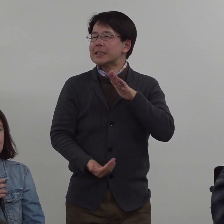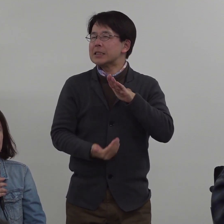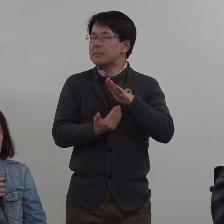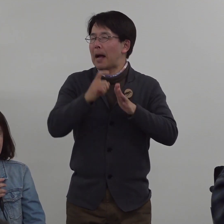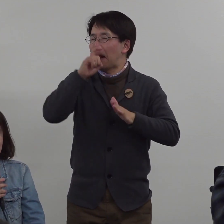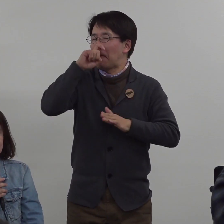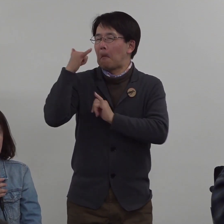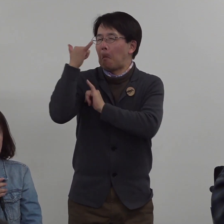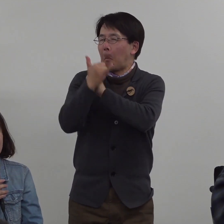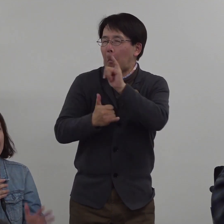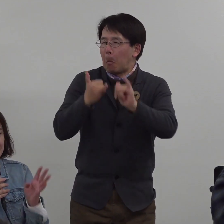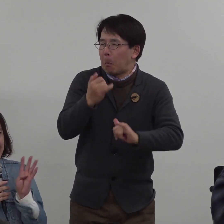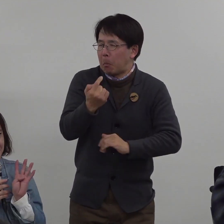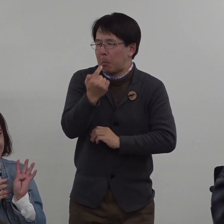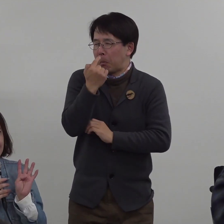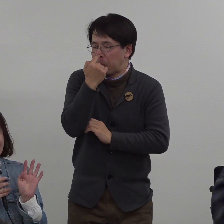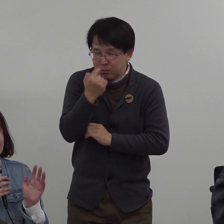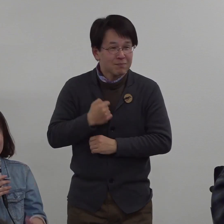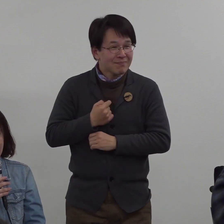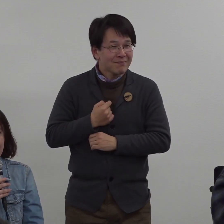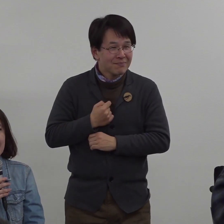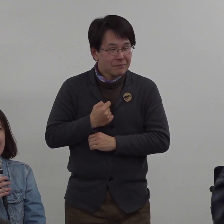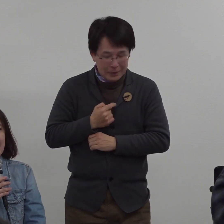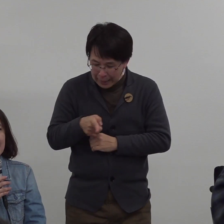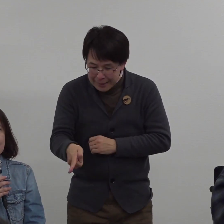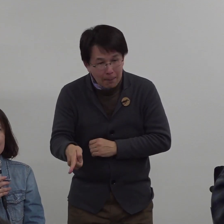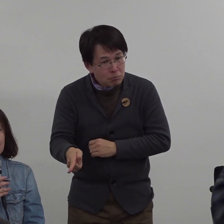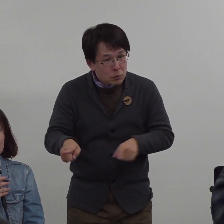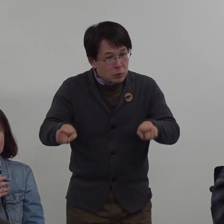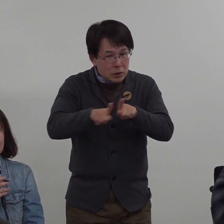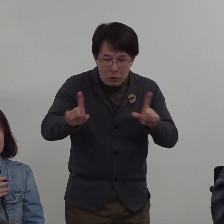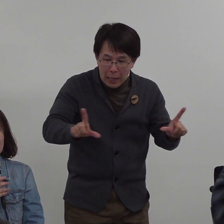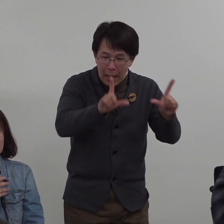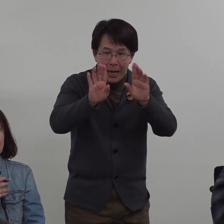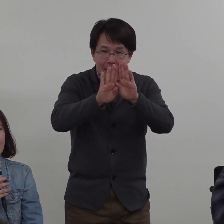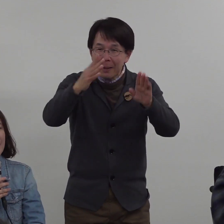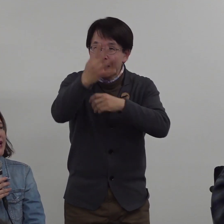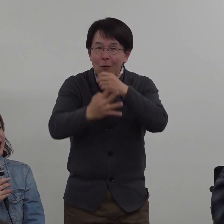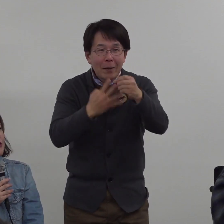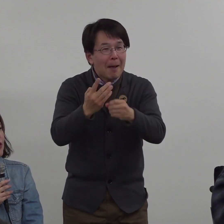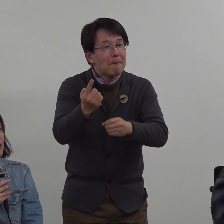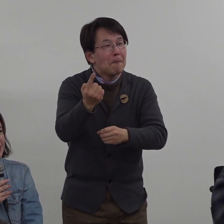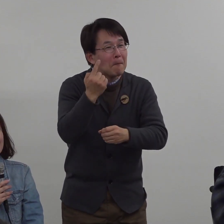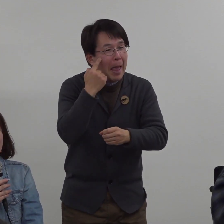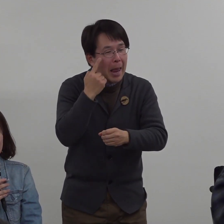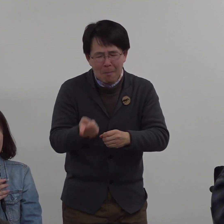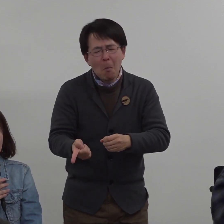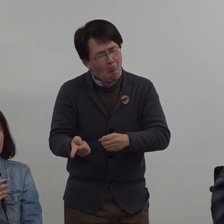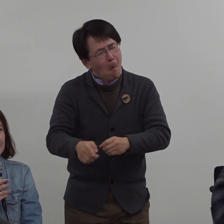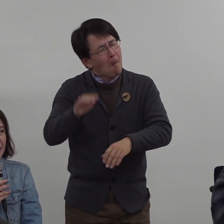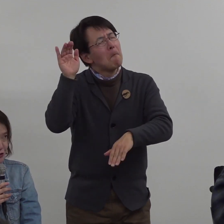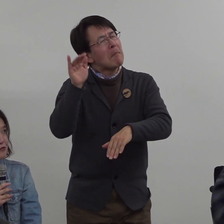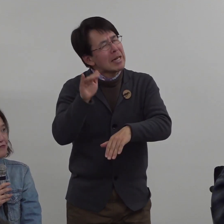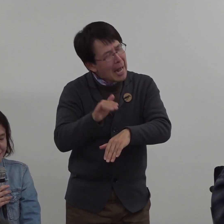チャンプとは4年目でもうベテランの方になって きています